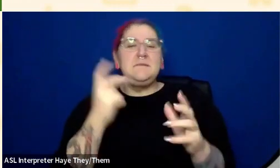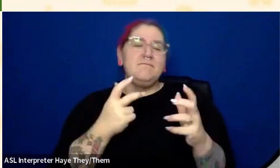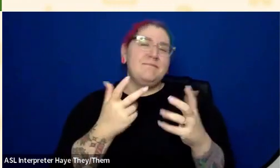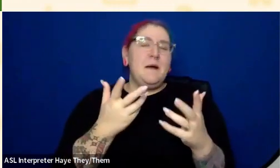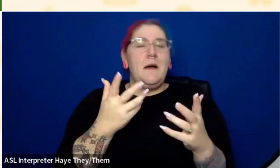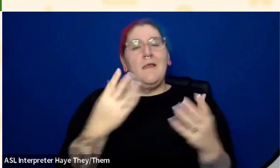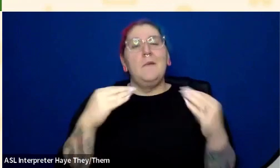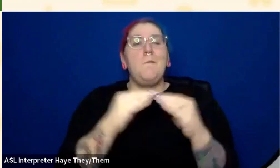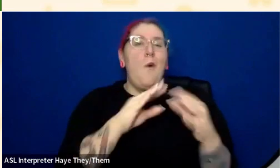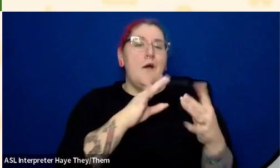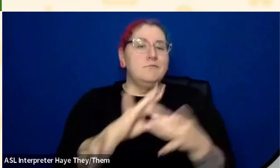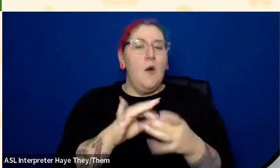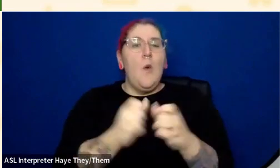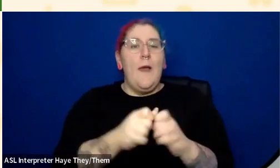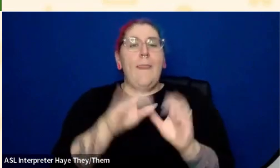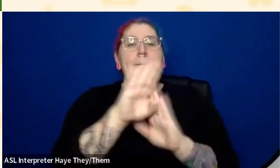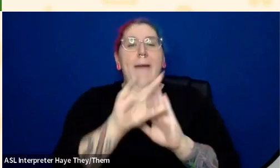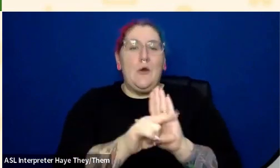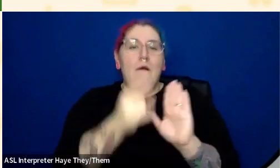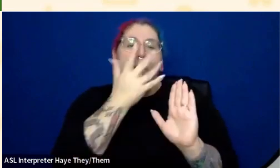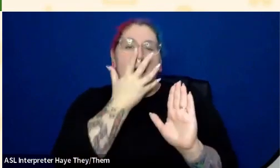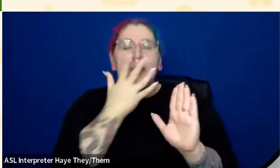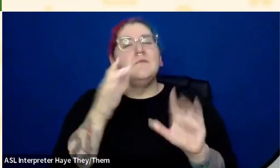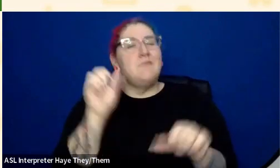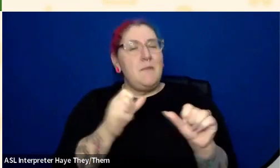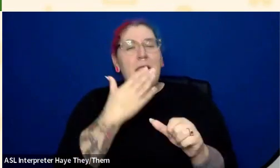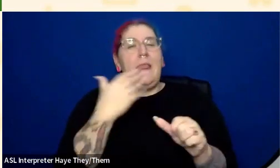tienes este color de fondo, luego tienes un color de fondo